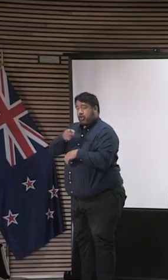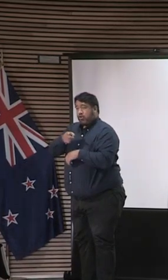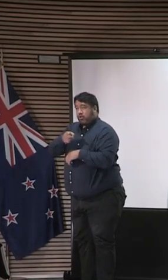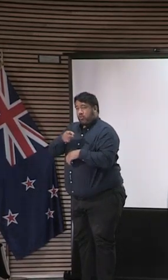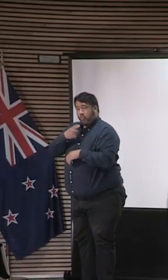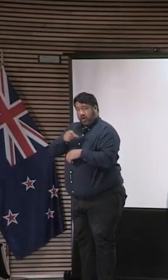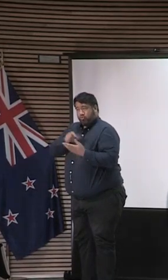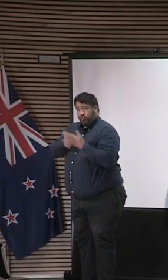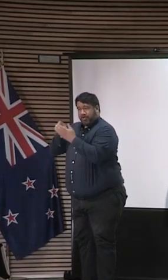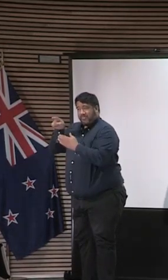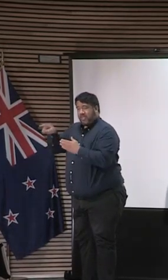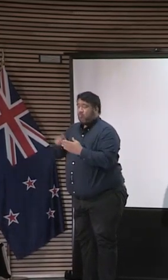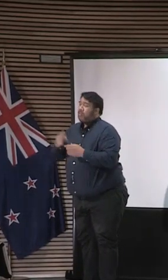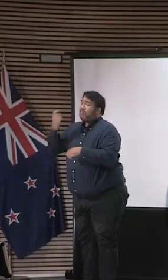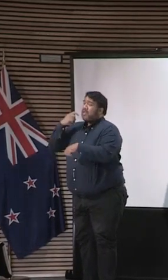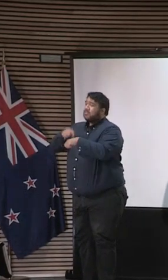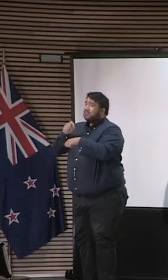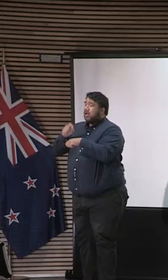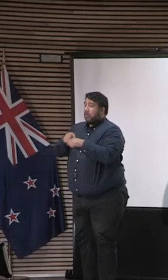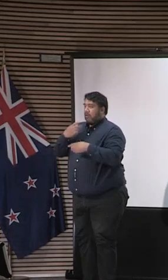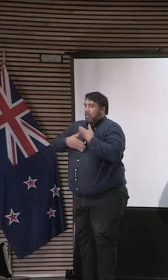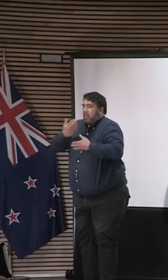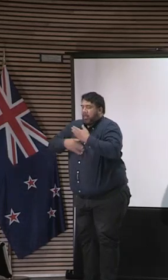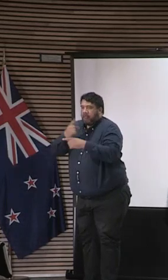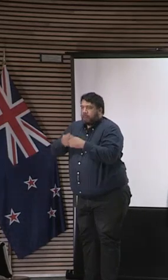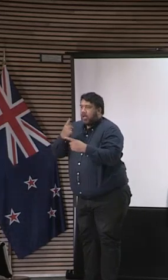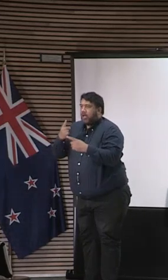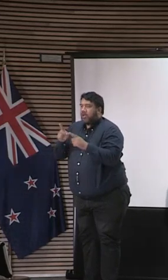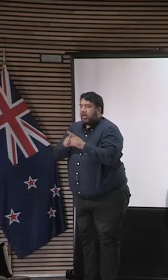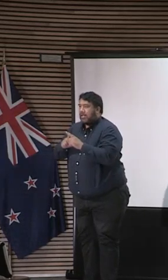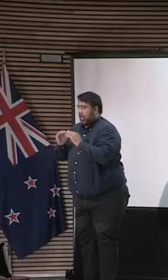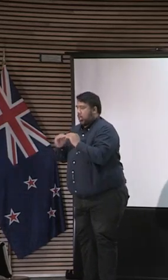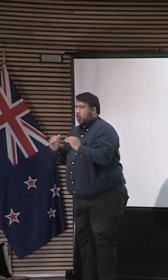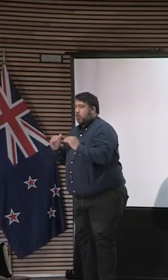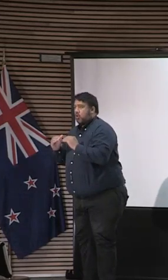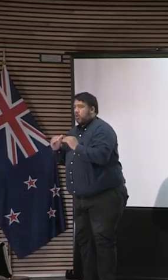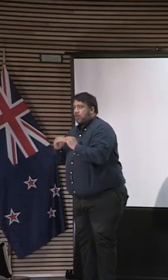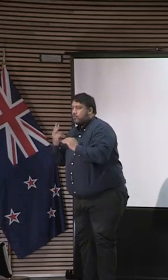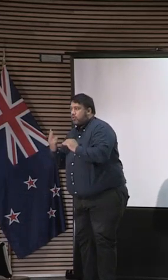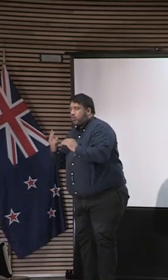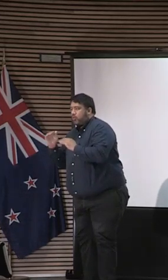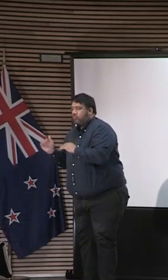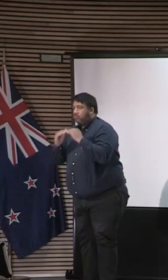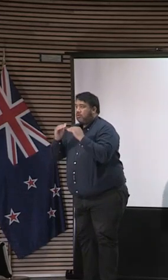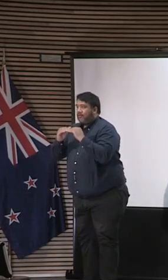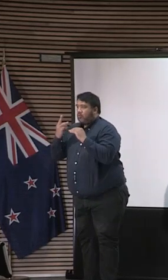karanga a te minita mo tenei? He aha i mau ai koe i te Kapene i